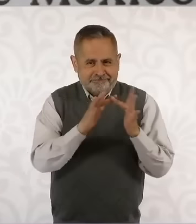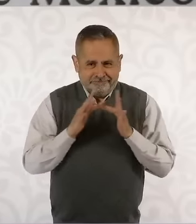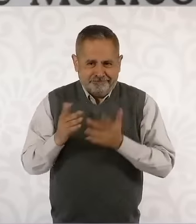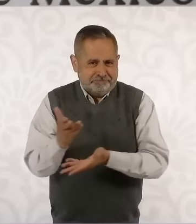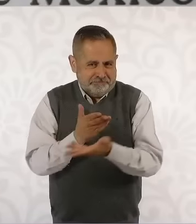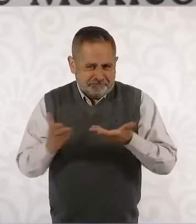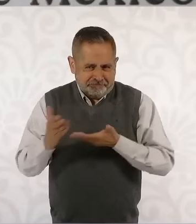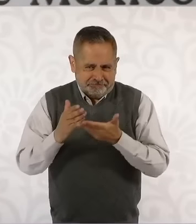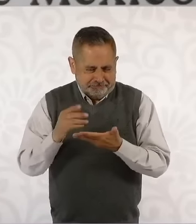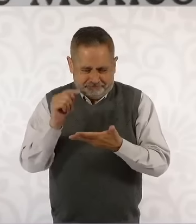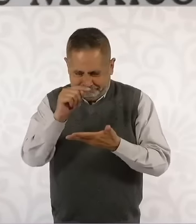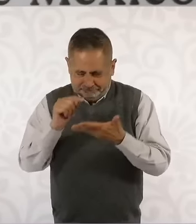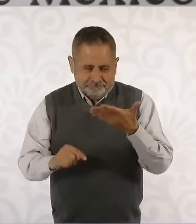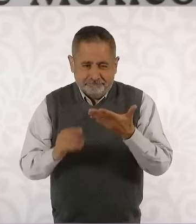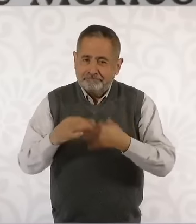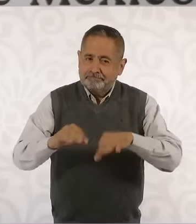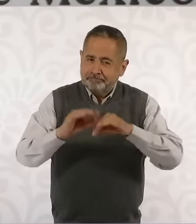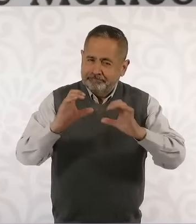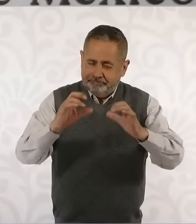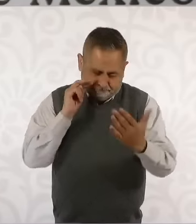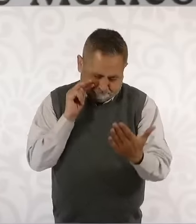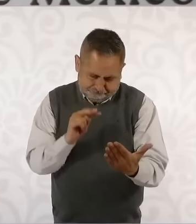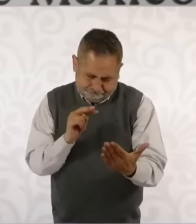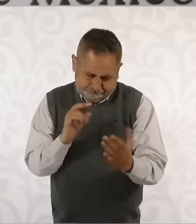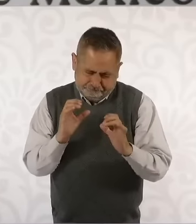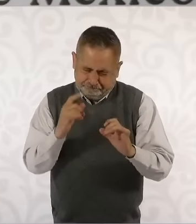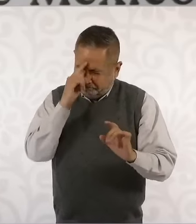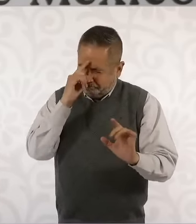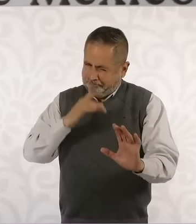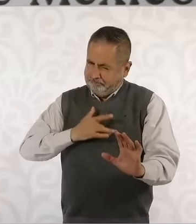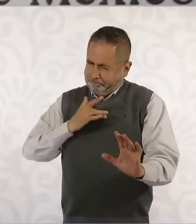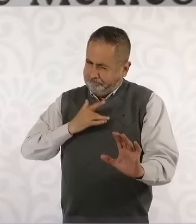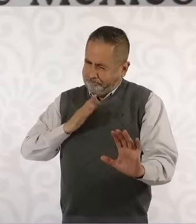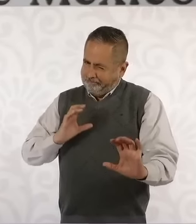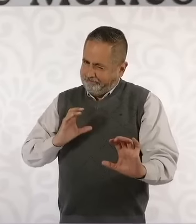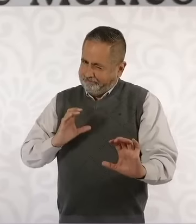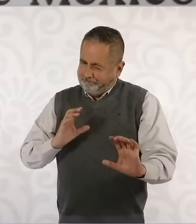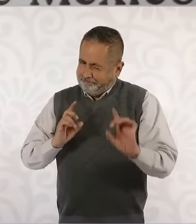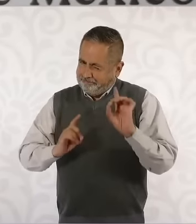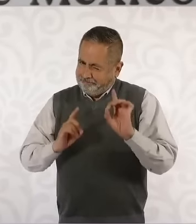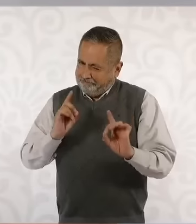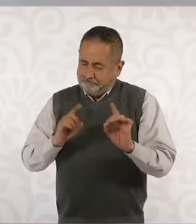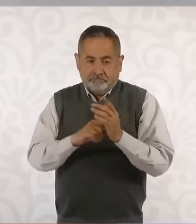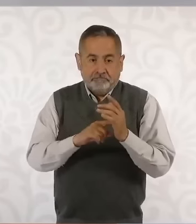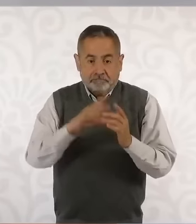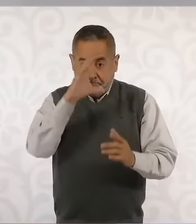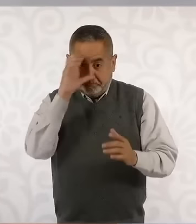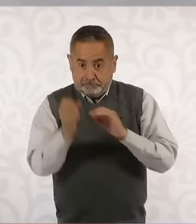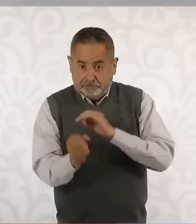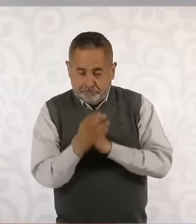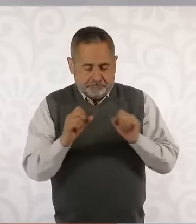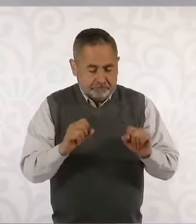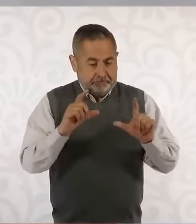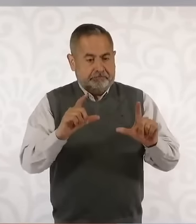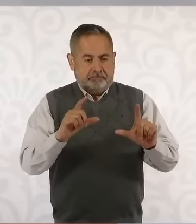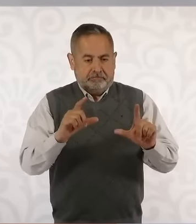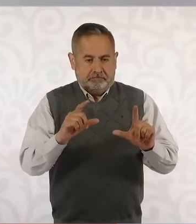en cuenta, que seamos siempre reflexivos, porque la red social te genera una imagen y se queda,